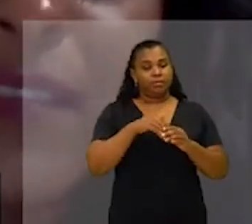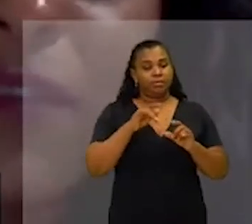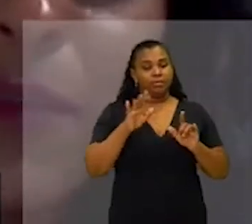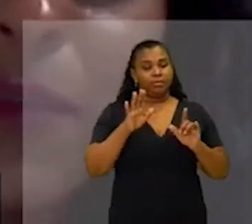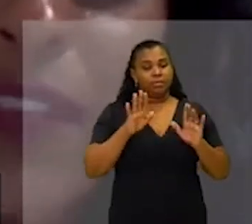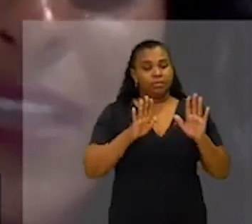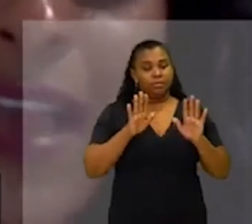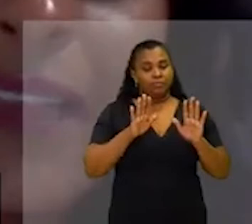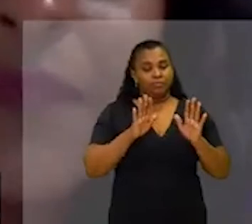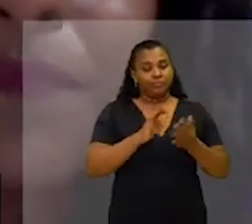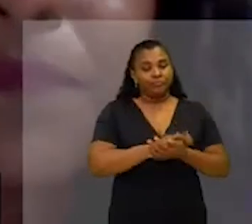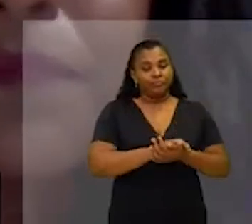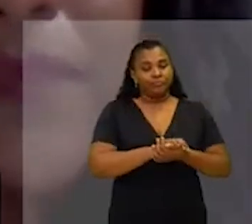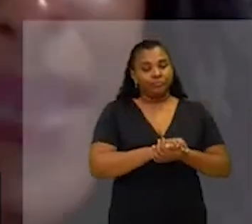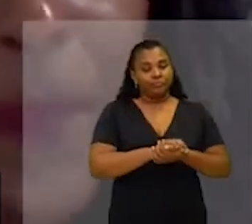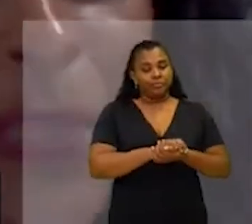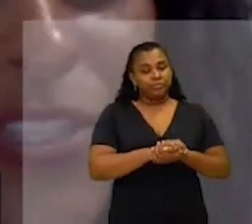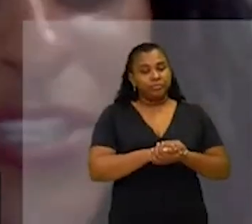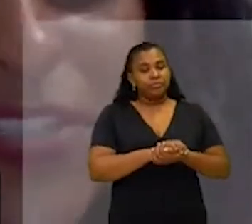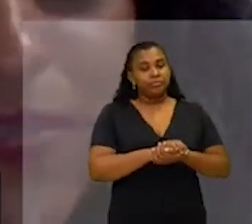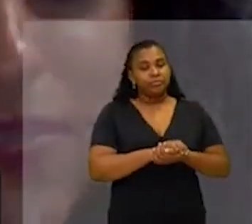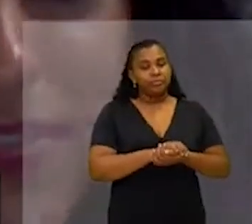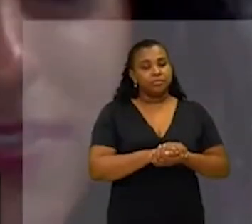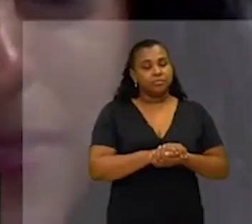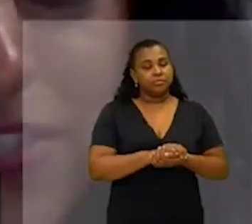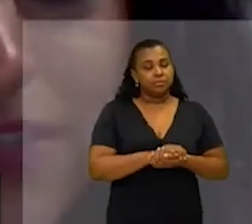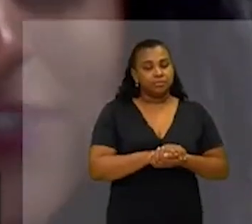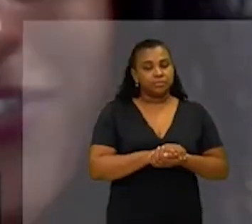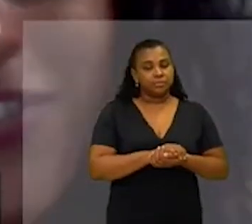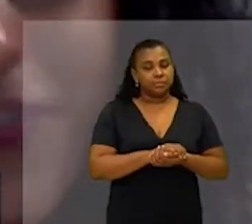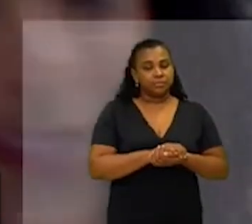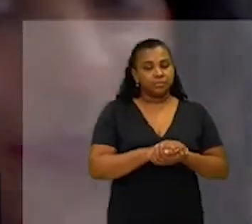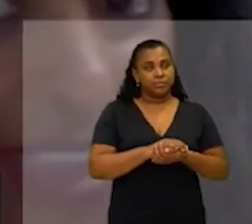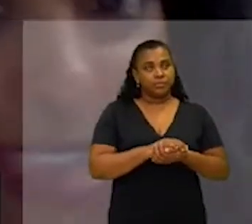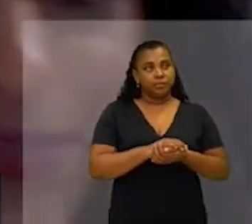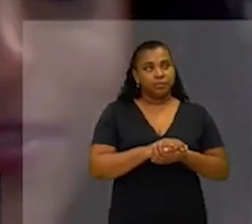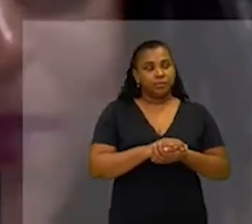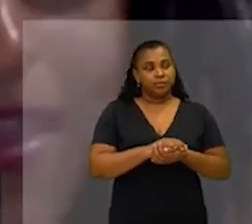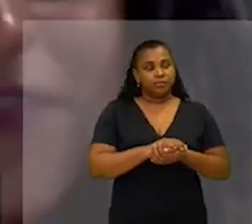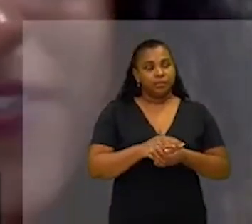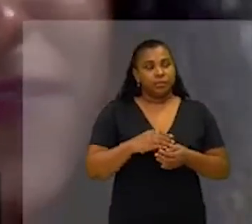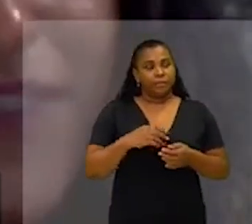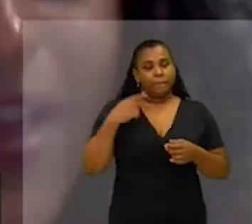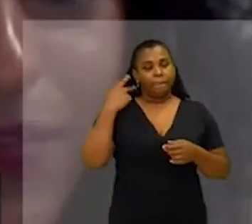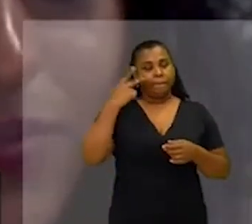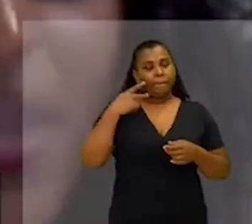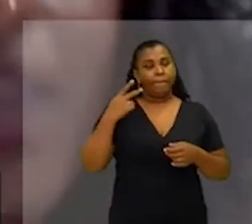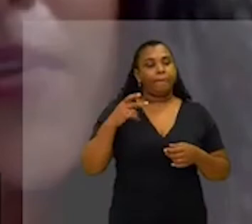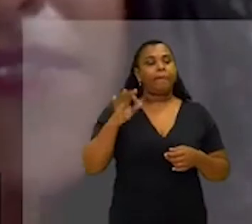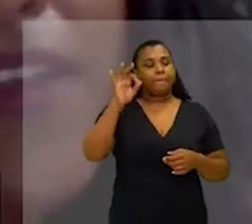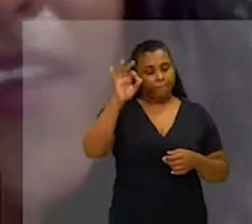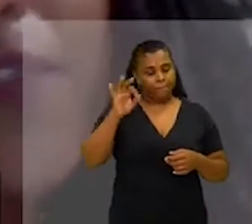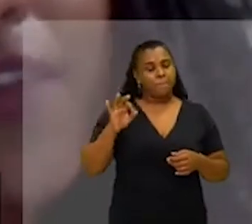vai nos dizer se não modo virar a política de ações afirmativas de diversos CPF inválido e o